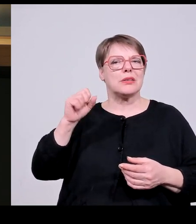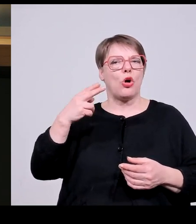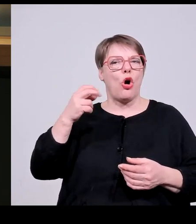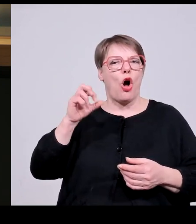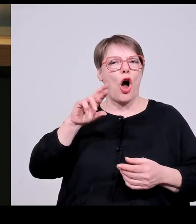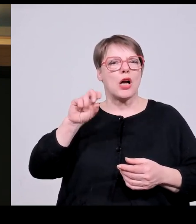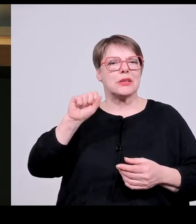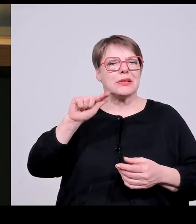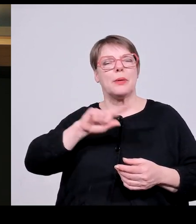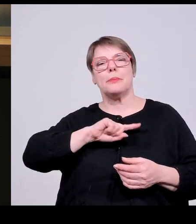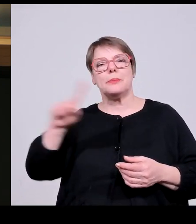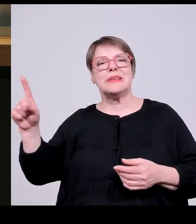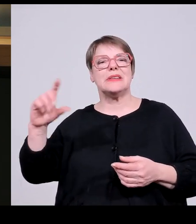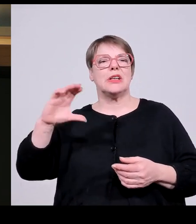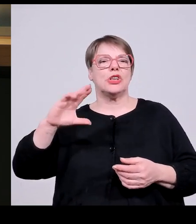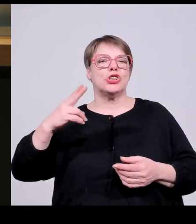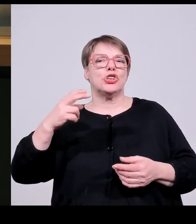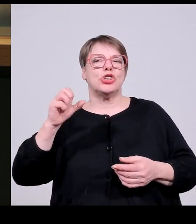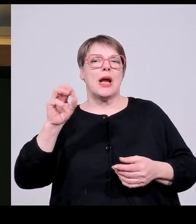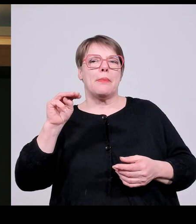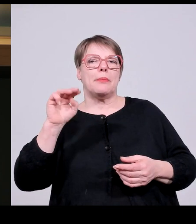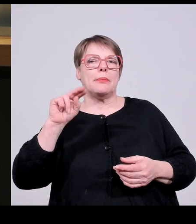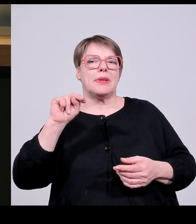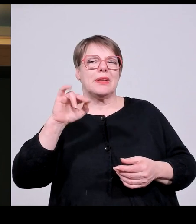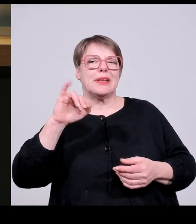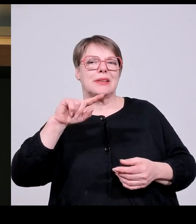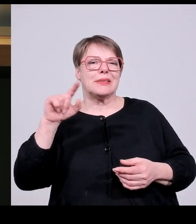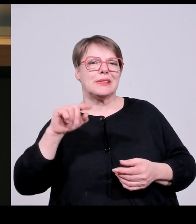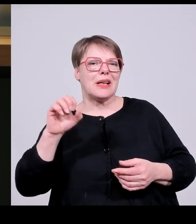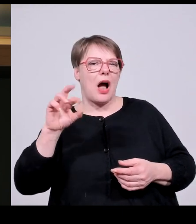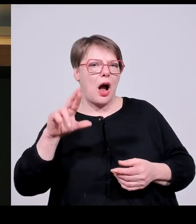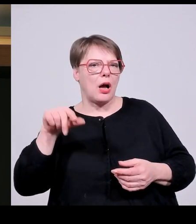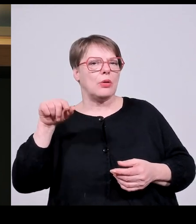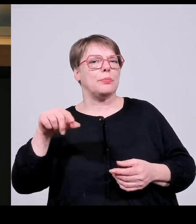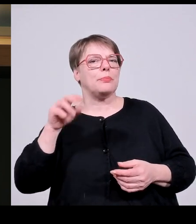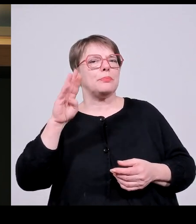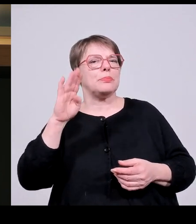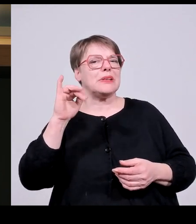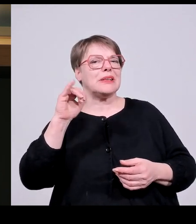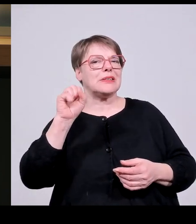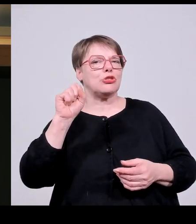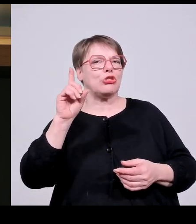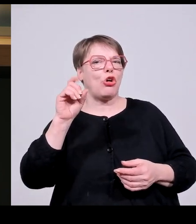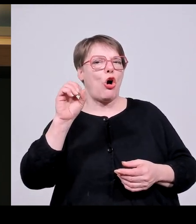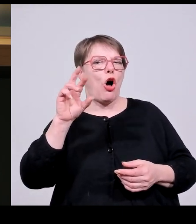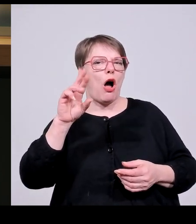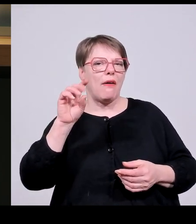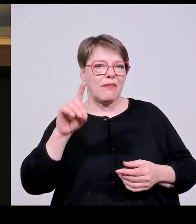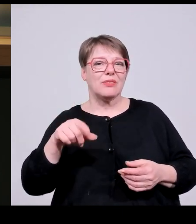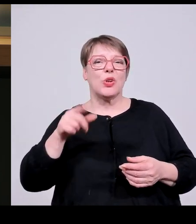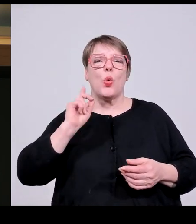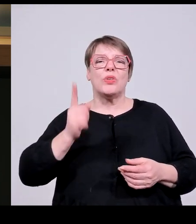Da gab es eine Veranstaltung von Frau, die geendet Verband der Grundstücksnutzer und seitens der SPD waren Bausenator Geisel.